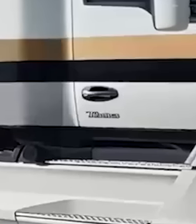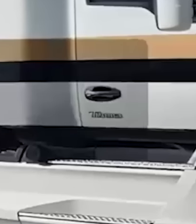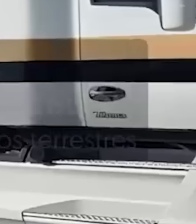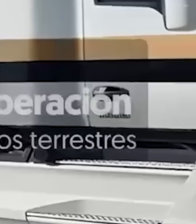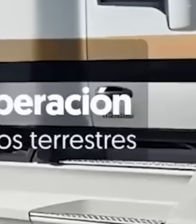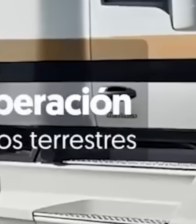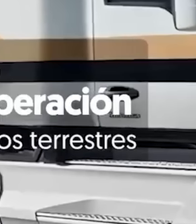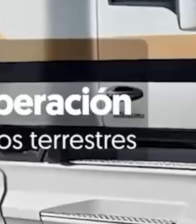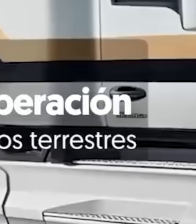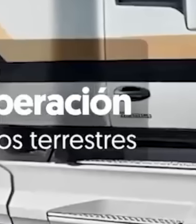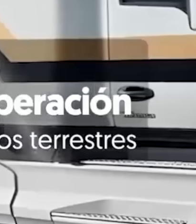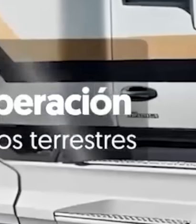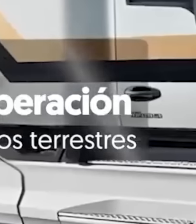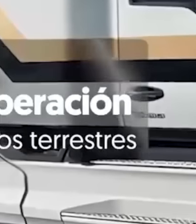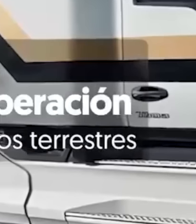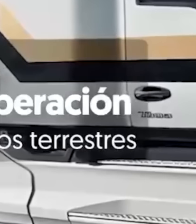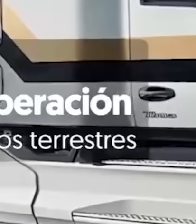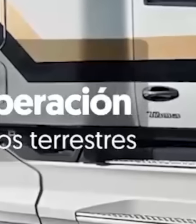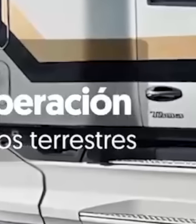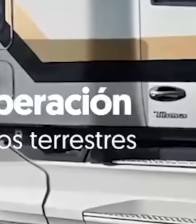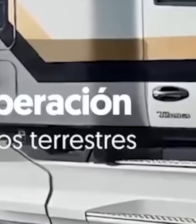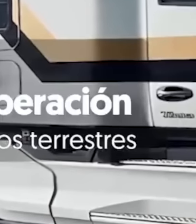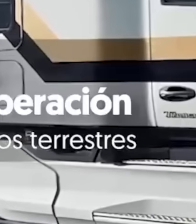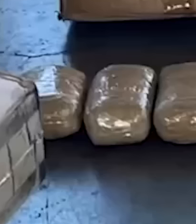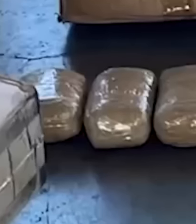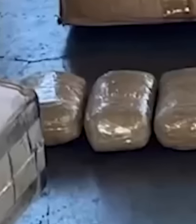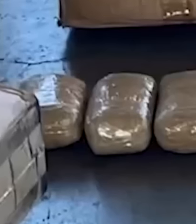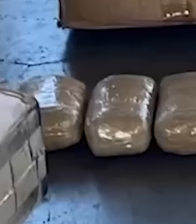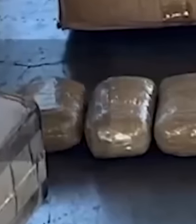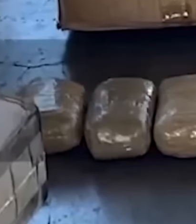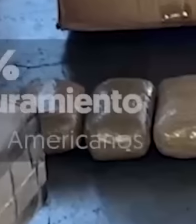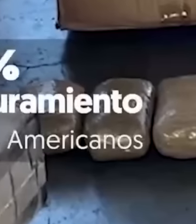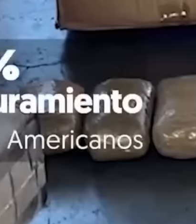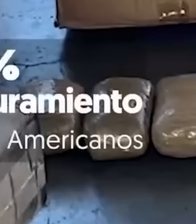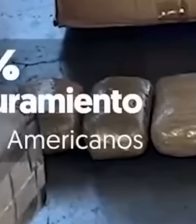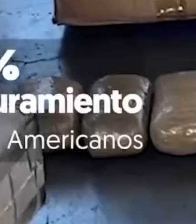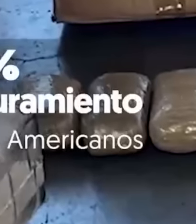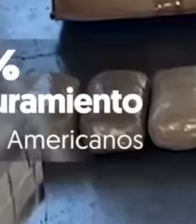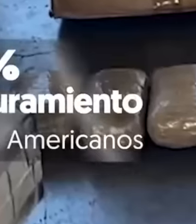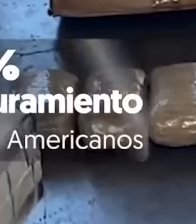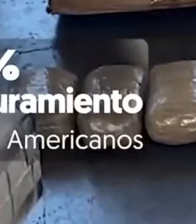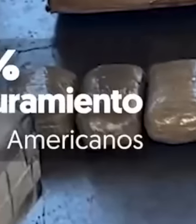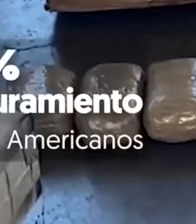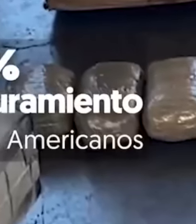desmantelando el brazo económico del crimen. Desde extorsionadores [música] hasta empresas factureras